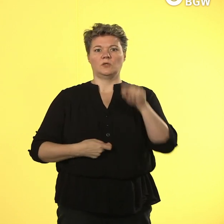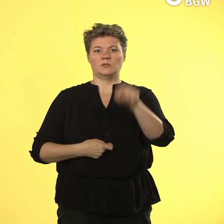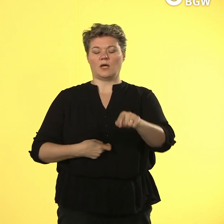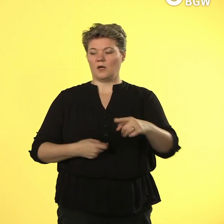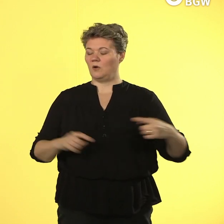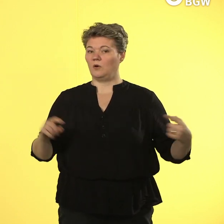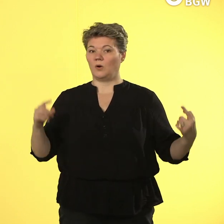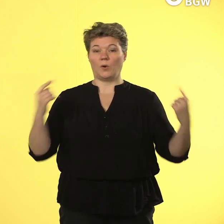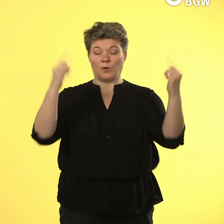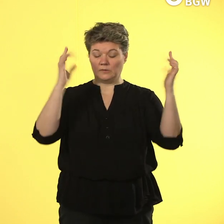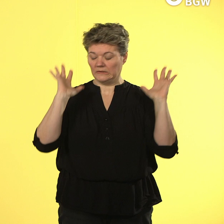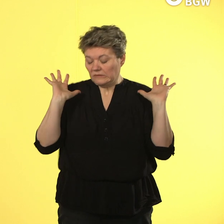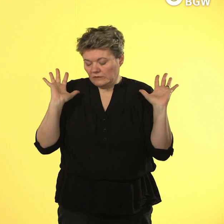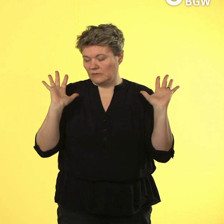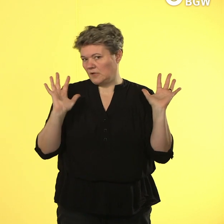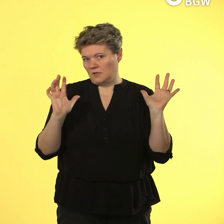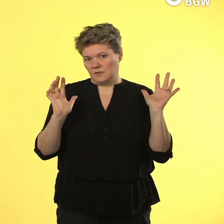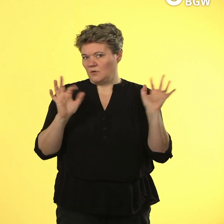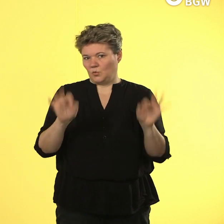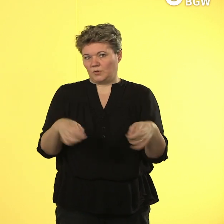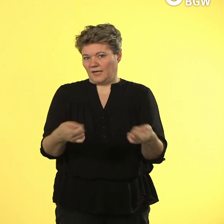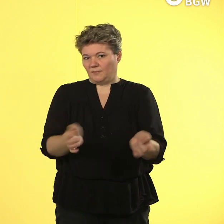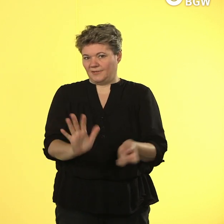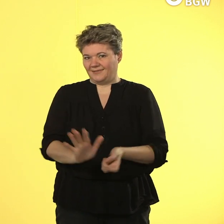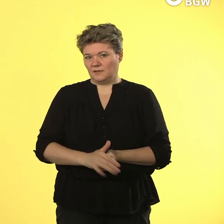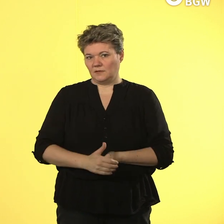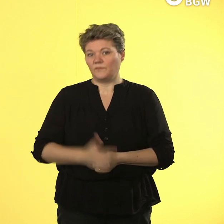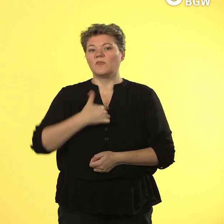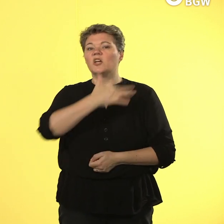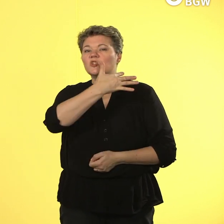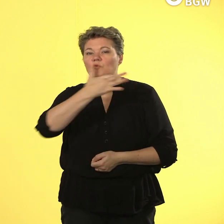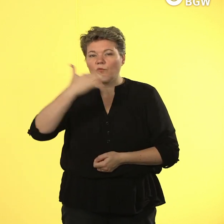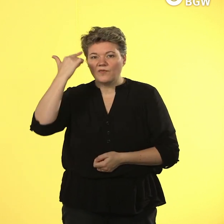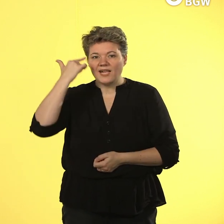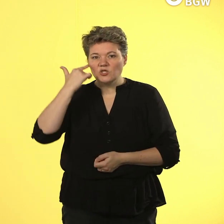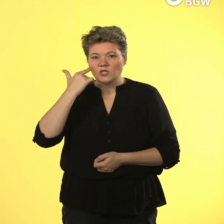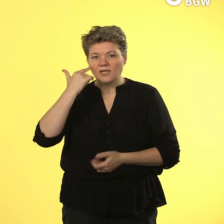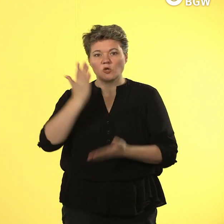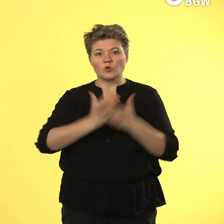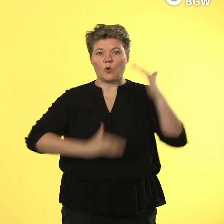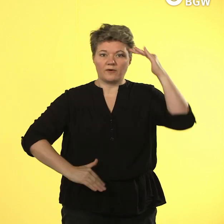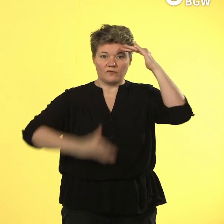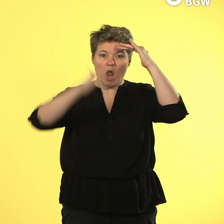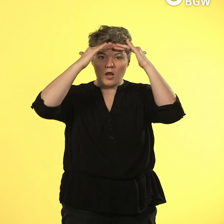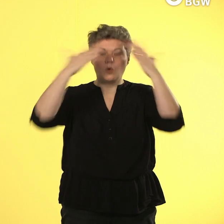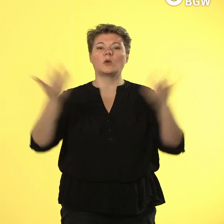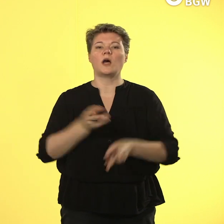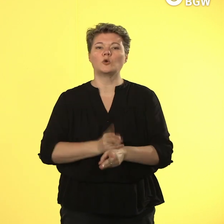Wenn ich zu viel Stress habe, oder einen chronischen Stress, aufgrund von Veränderungsdruck, dann insbesondere noch potenziert